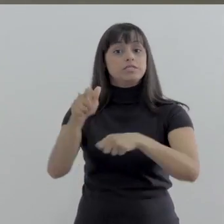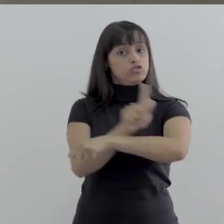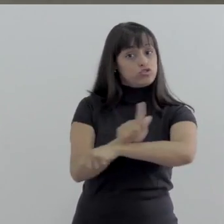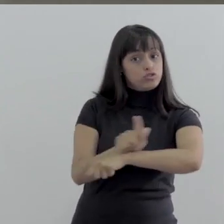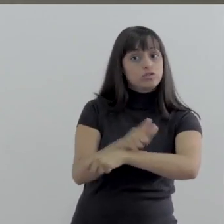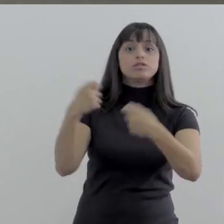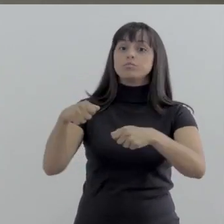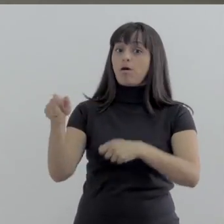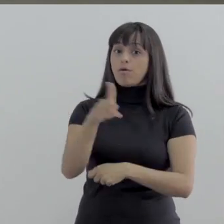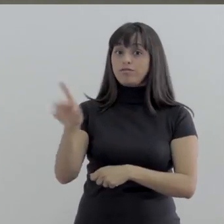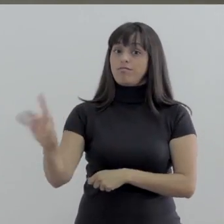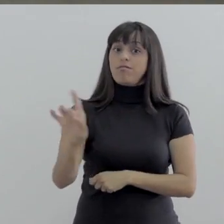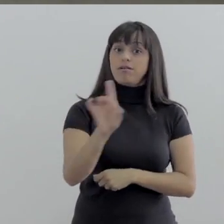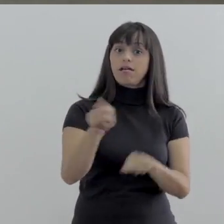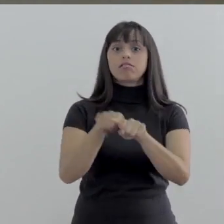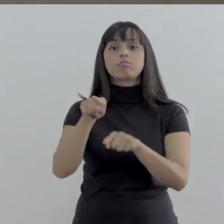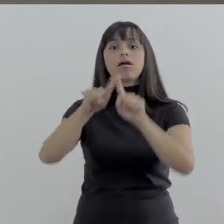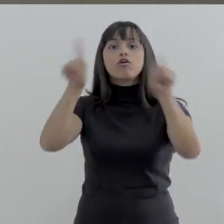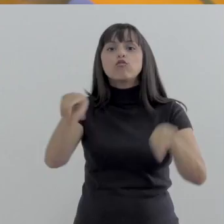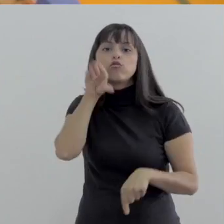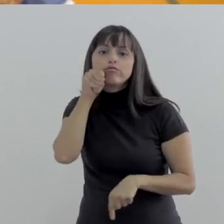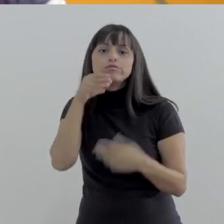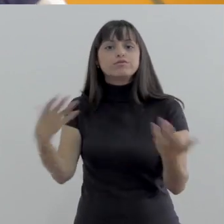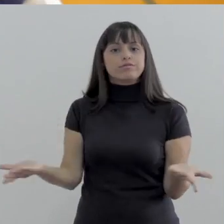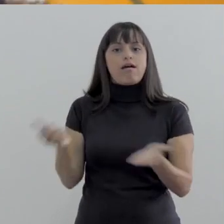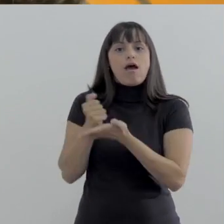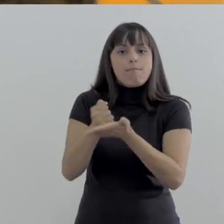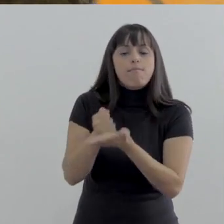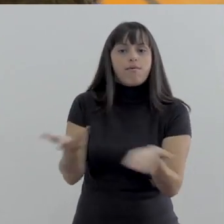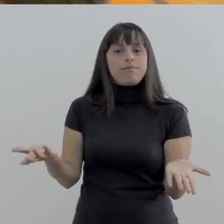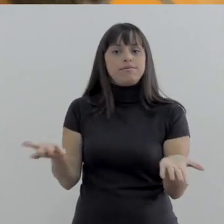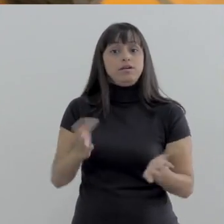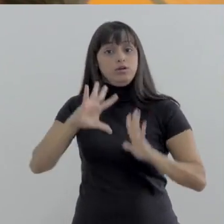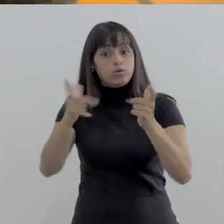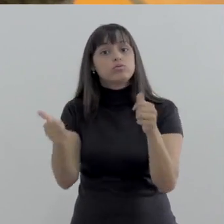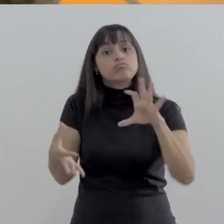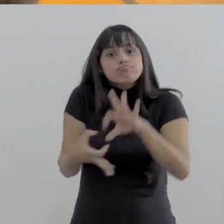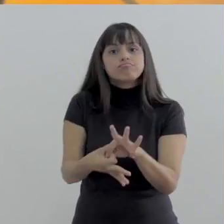envolve os professores, envolve os funcionários também de apoio, todos juntos nesse mesmo objetivo.